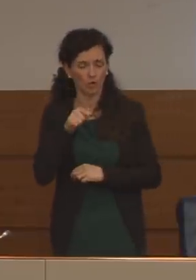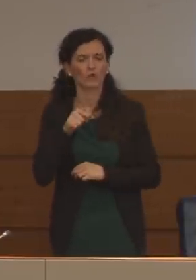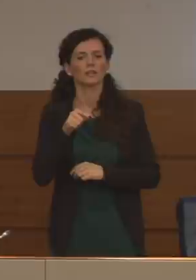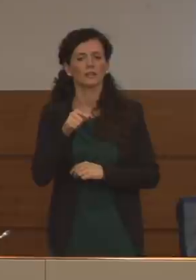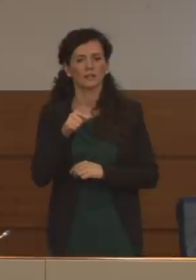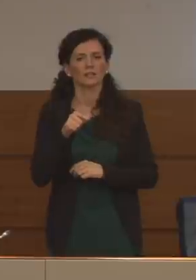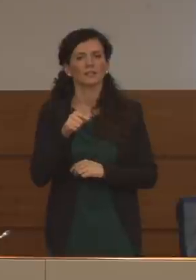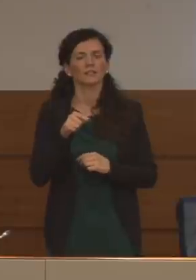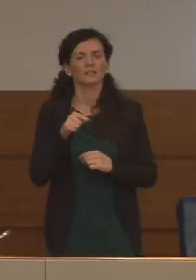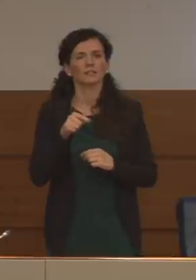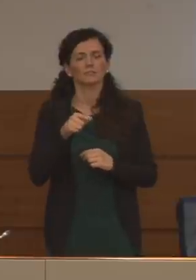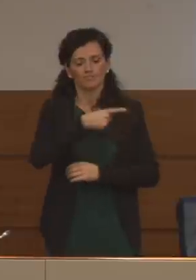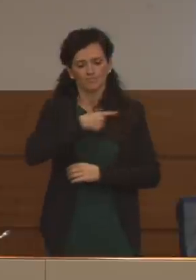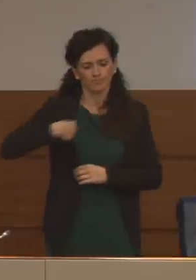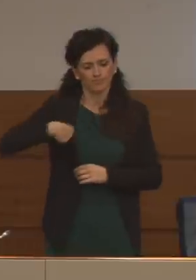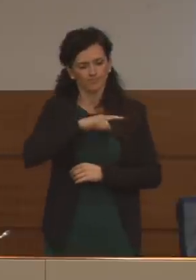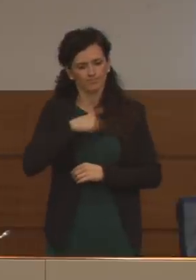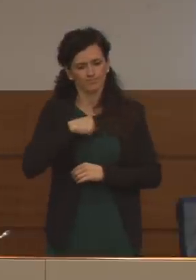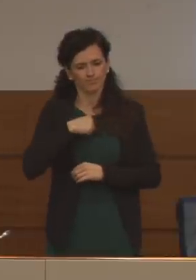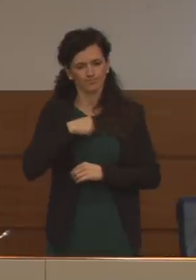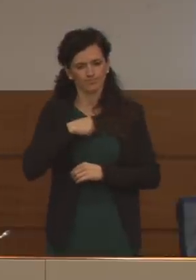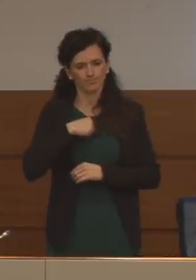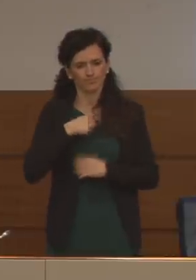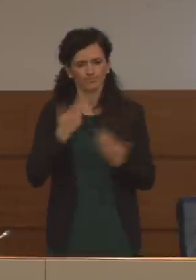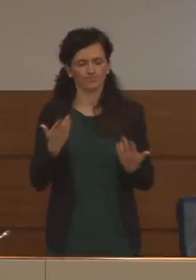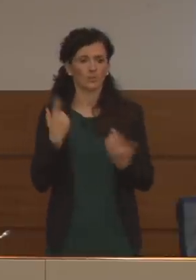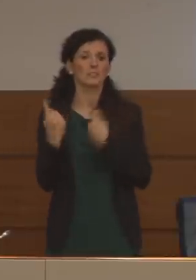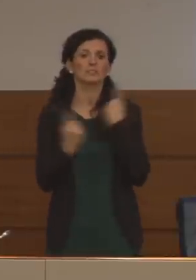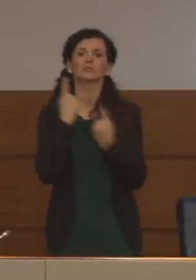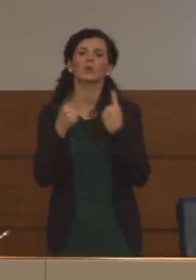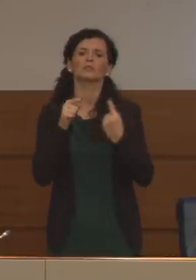noi siamo inseriti in un contesto internazionale